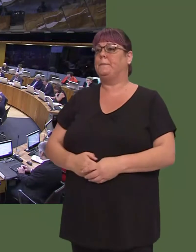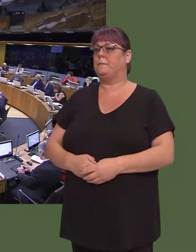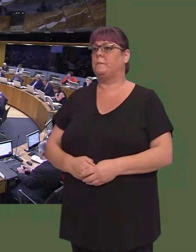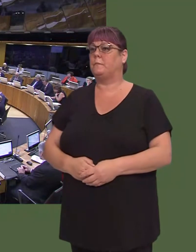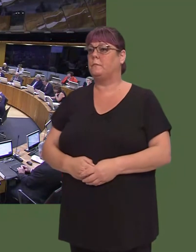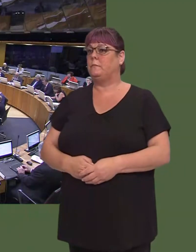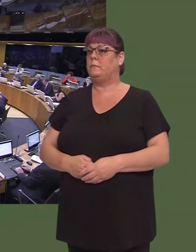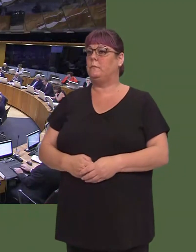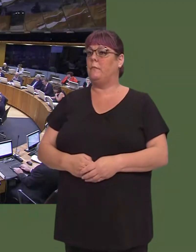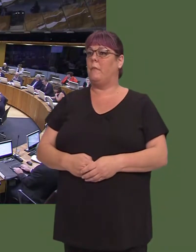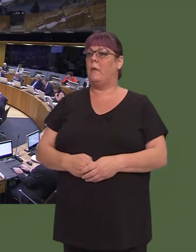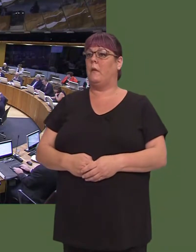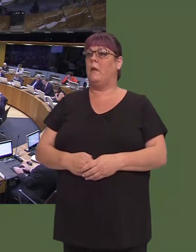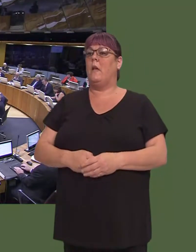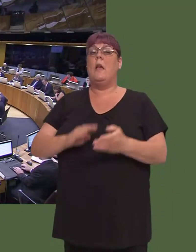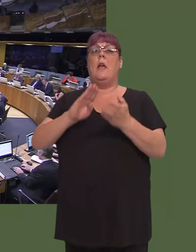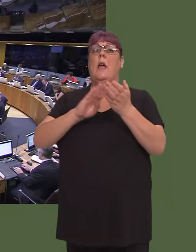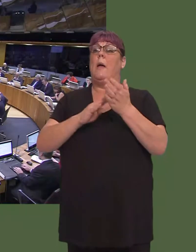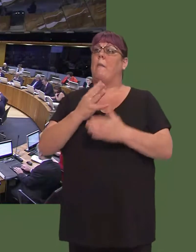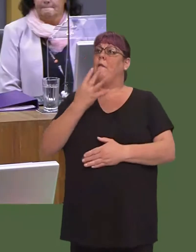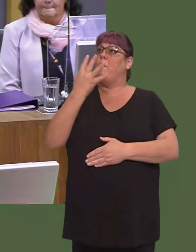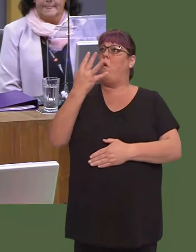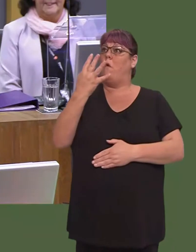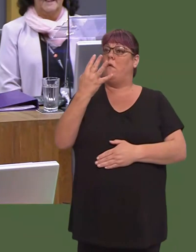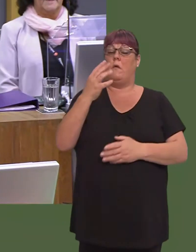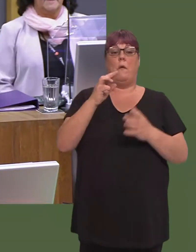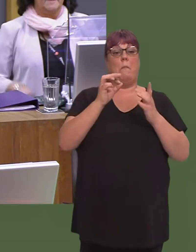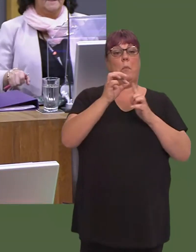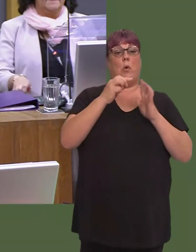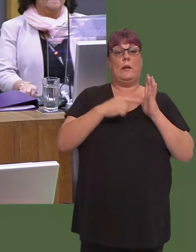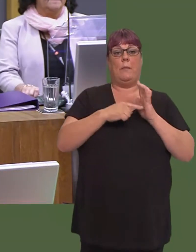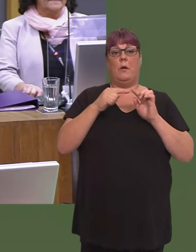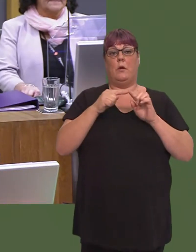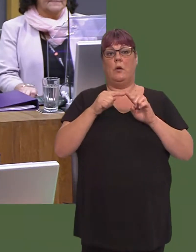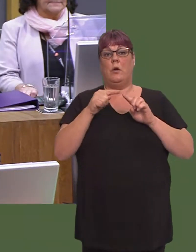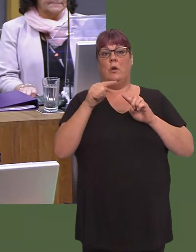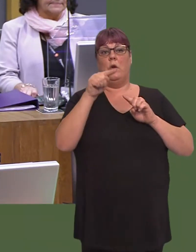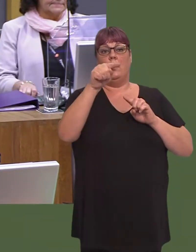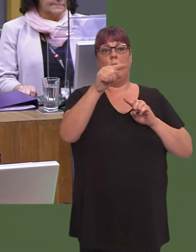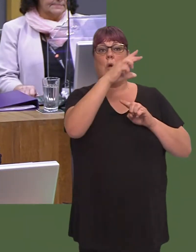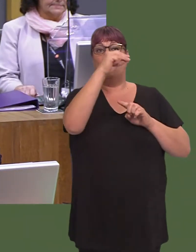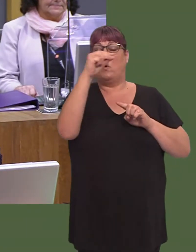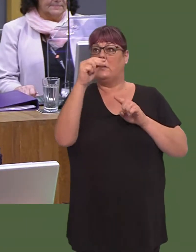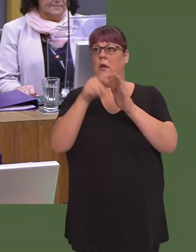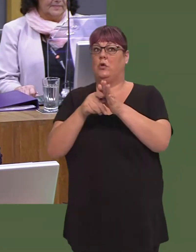Cyn yr haf gwnes i godi gyda chi y ffaith bod Cymorth i Brynu yn caniat·u i lot o deuluoedd